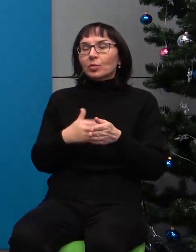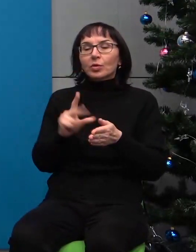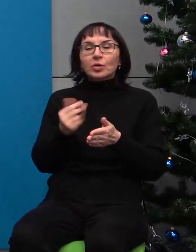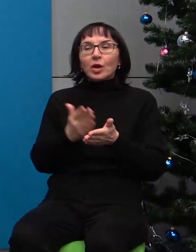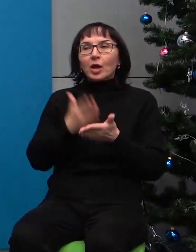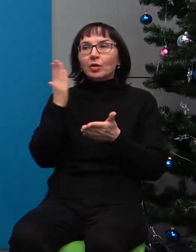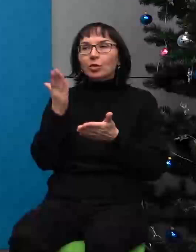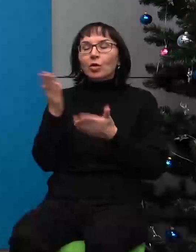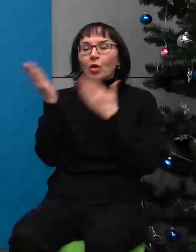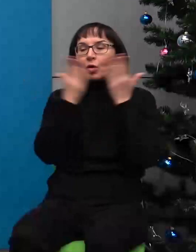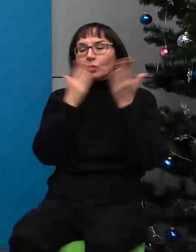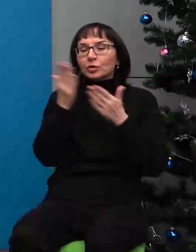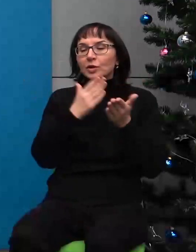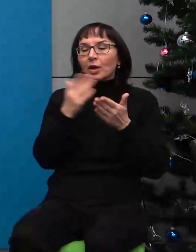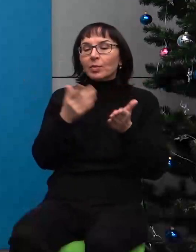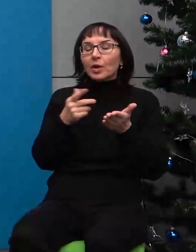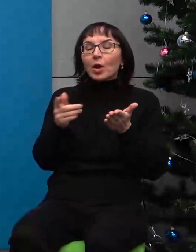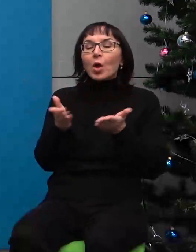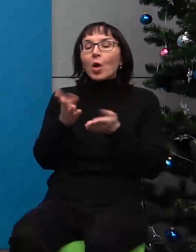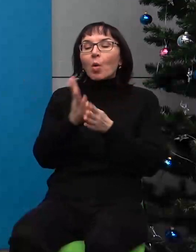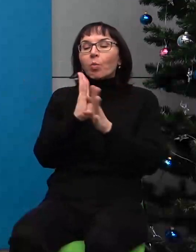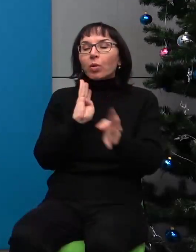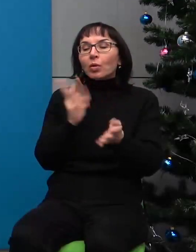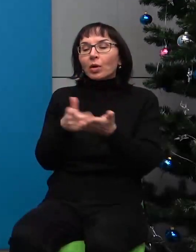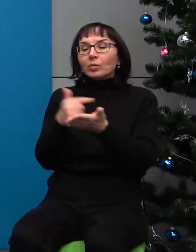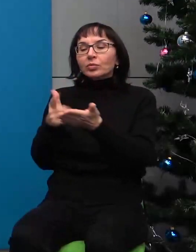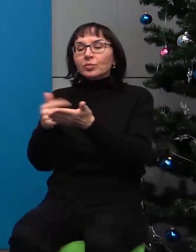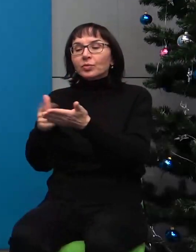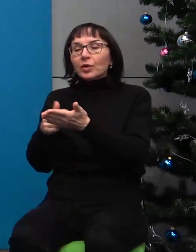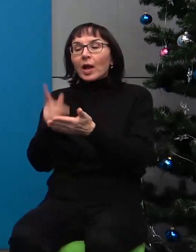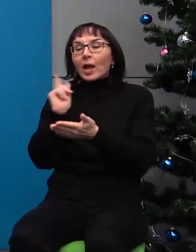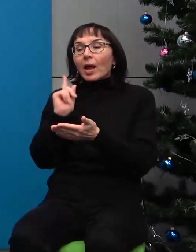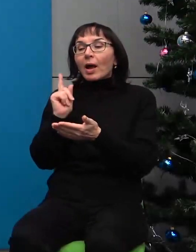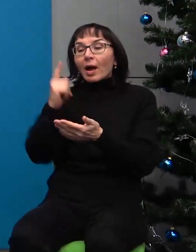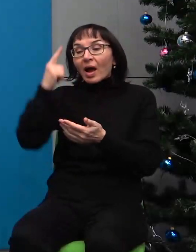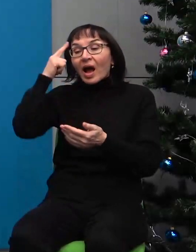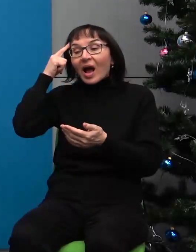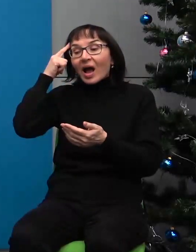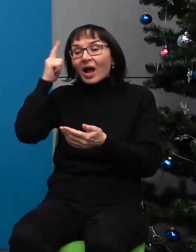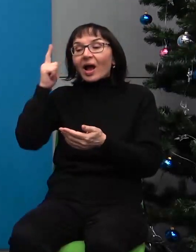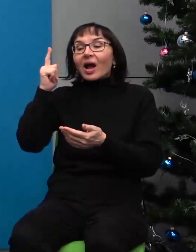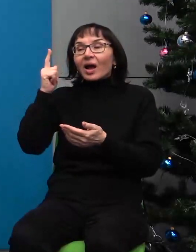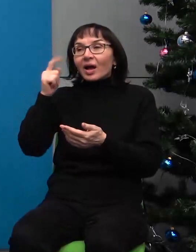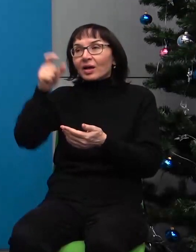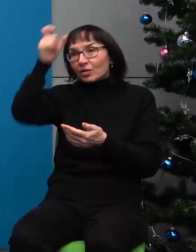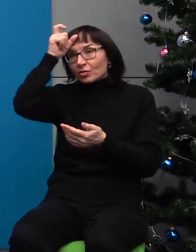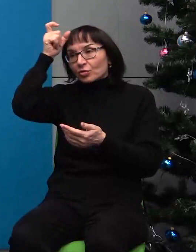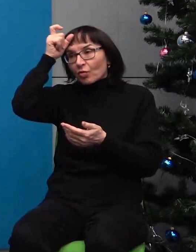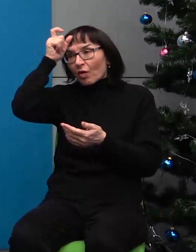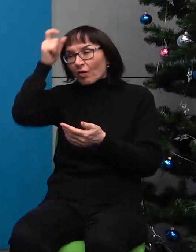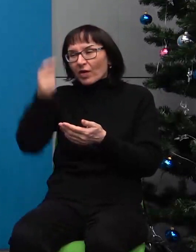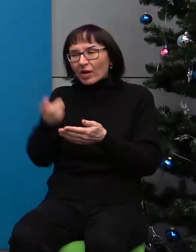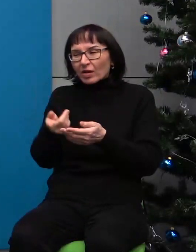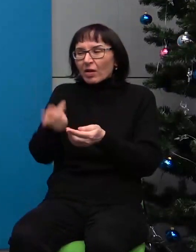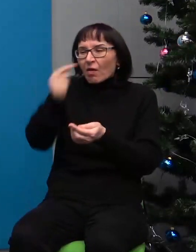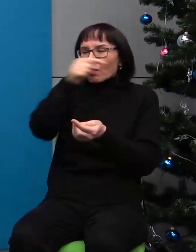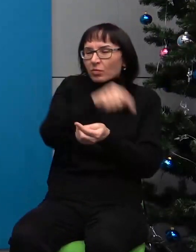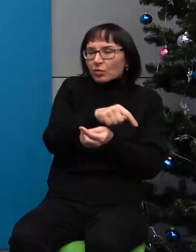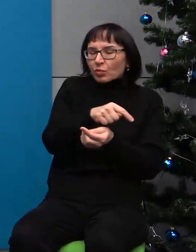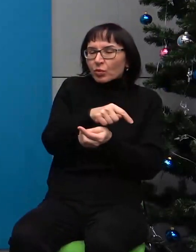strona po stronie, tylko cały czas mówimy, aha, to jest ten człowiek, kto dwie strony wcześniej...